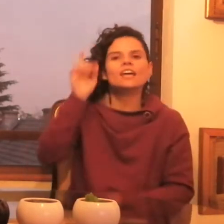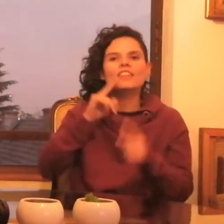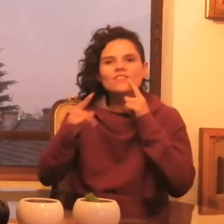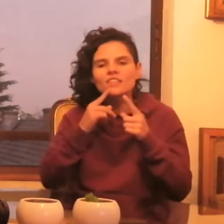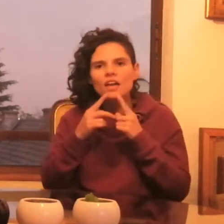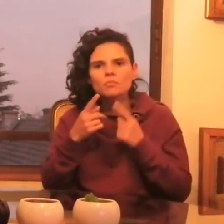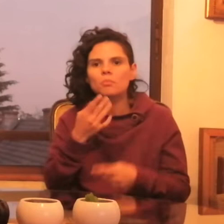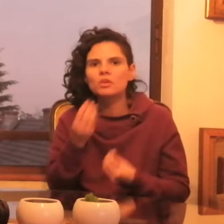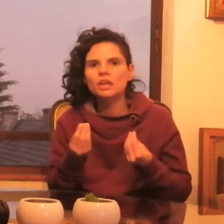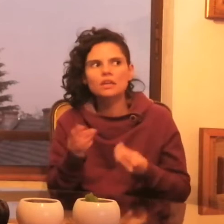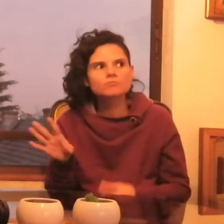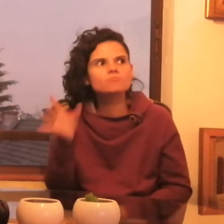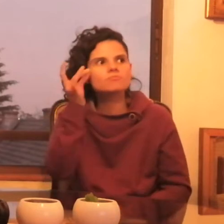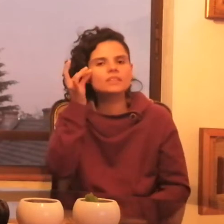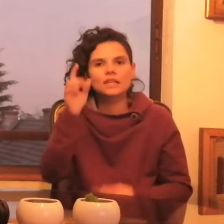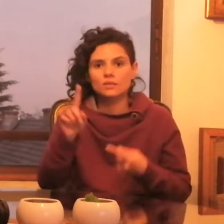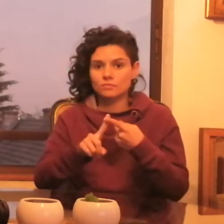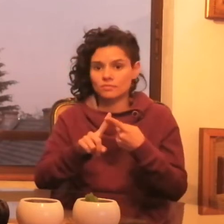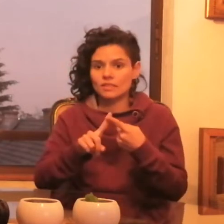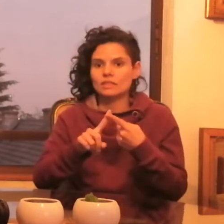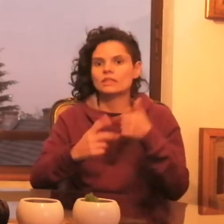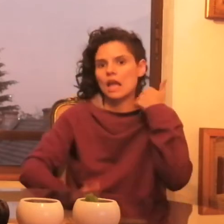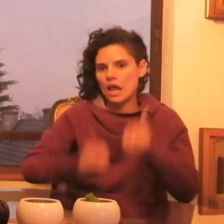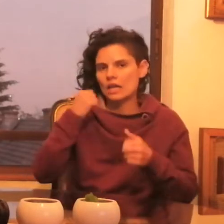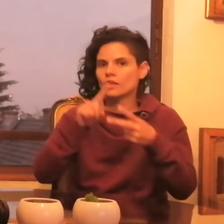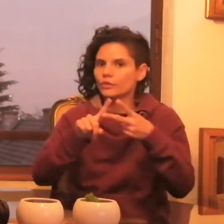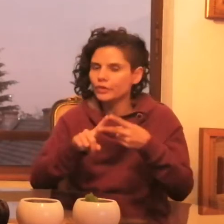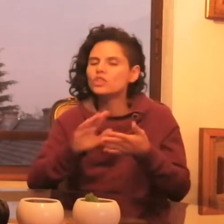aparte de tener las carreras y todo lo que estamos hablando de los campos laborales,